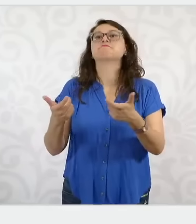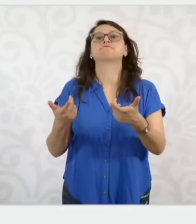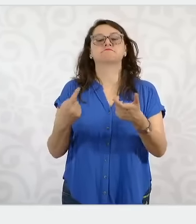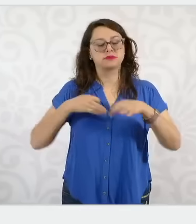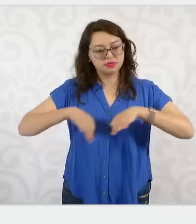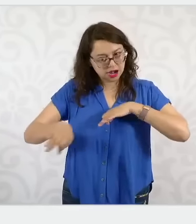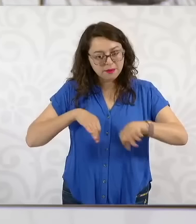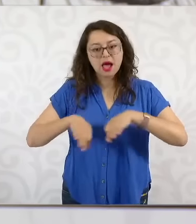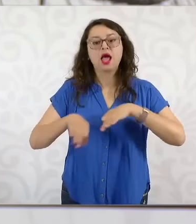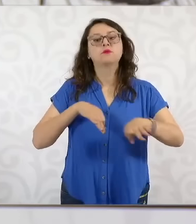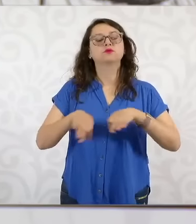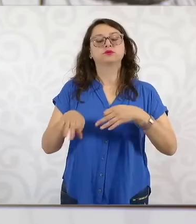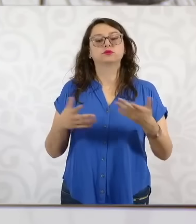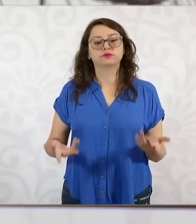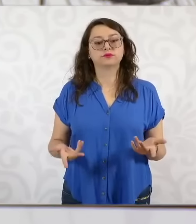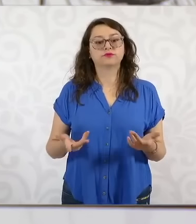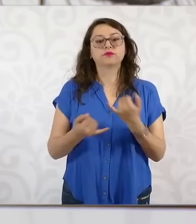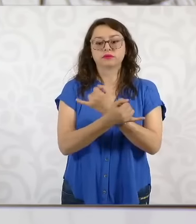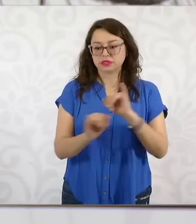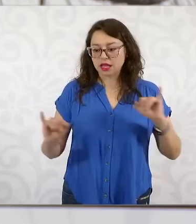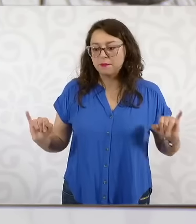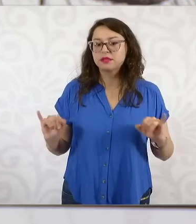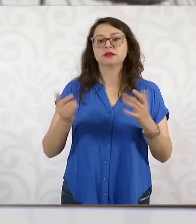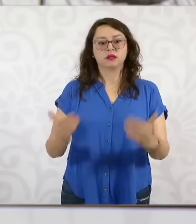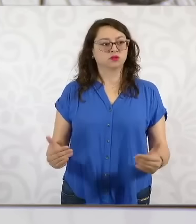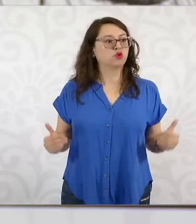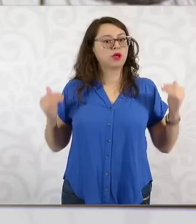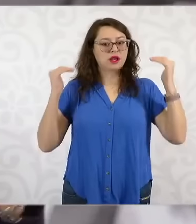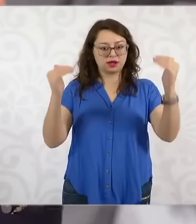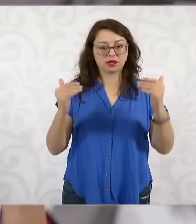el pueblo de México, por la independencia del país, por la soberanía y combatimos a